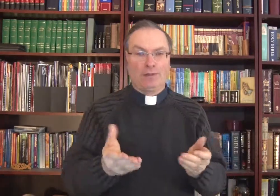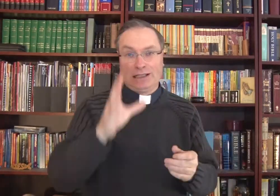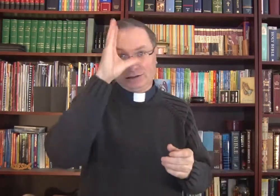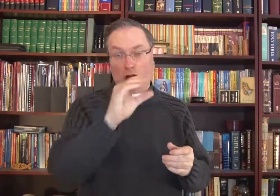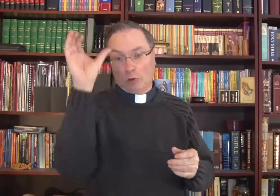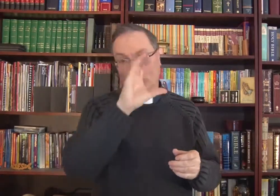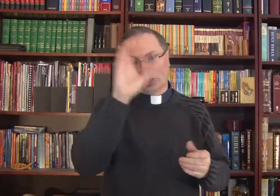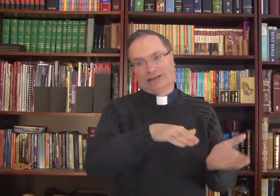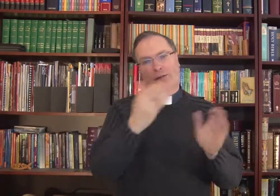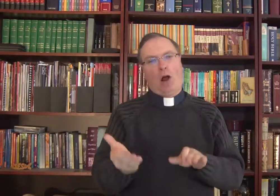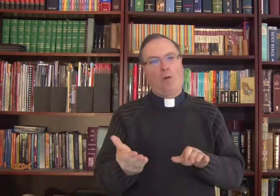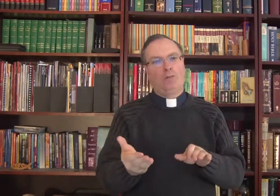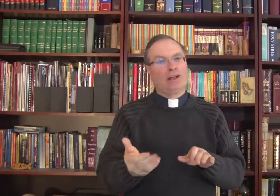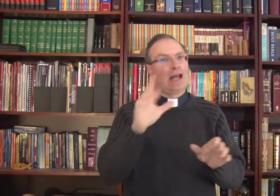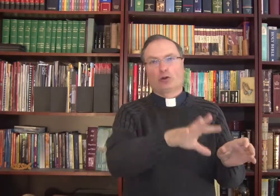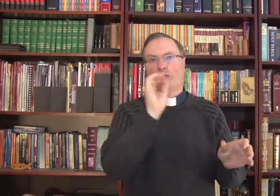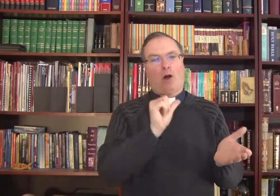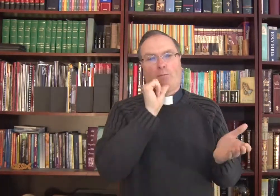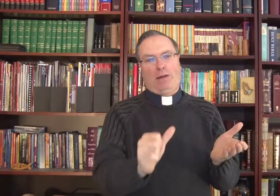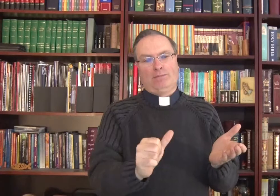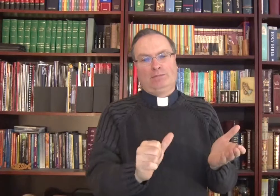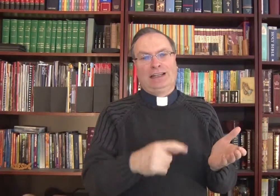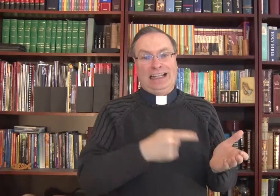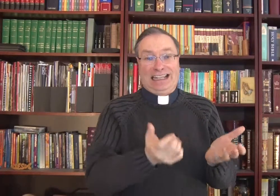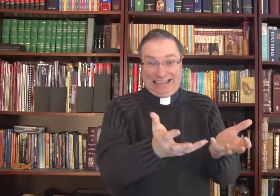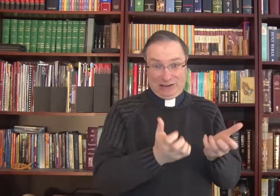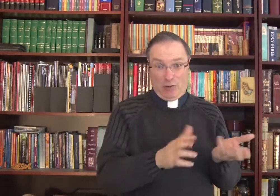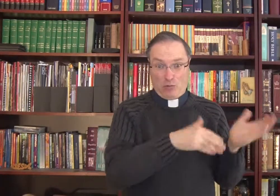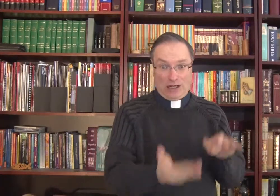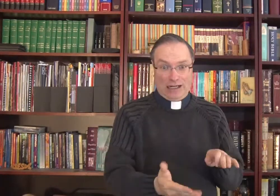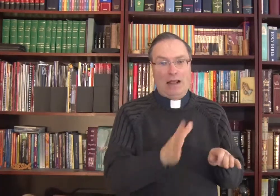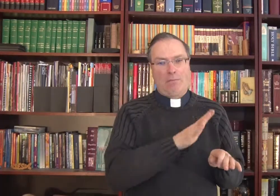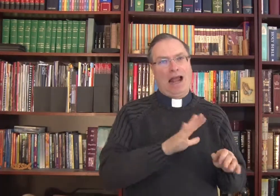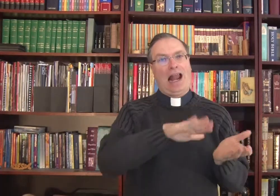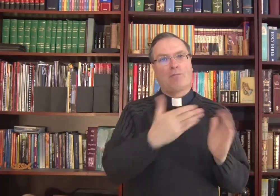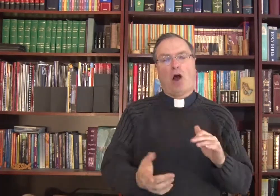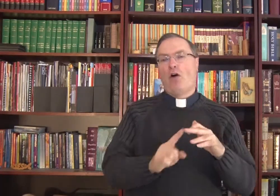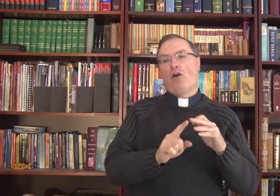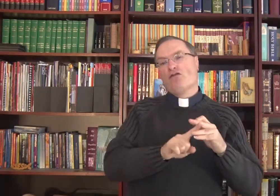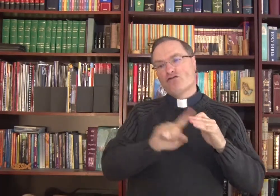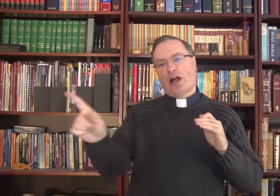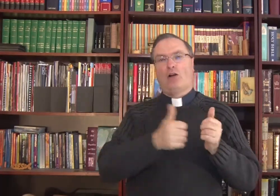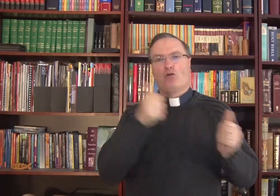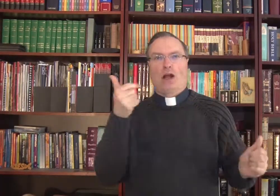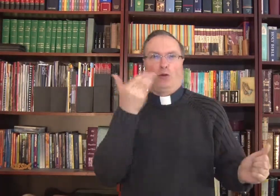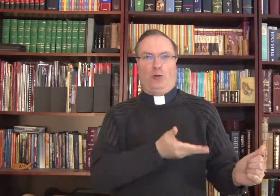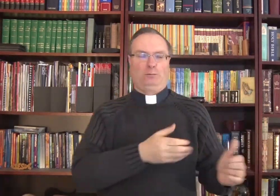les hommes rechercheront la mort et ne la trouveront pas. Ils désireront mourir, mais la mort fuira loin d'eux.»